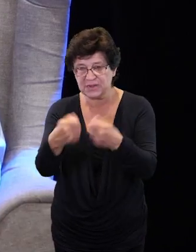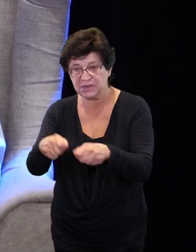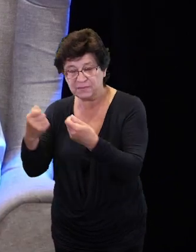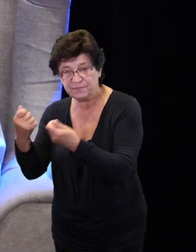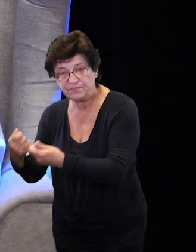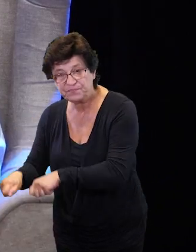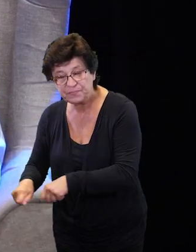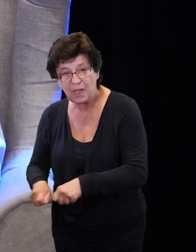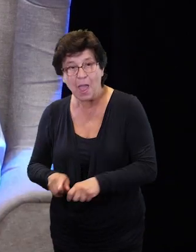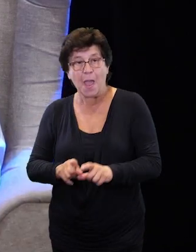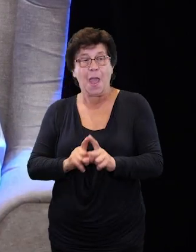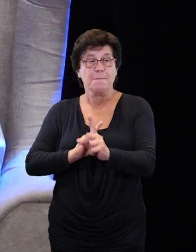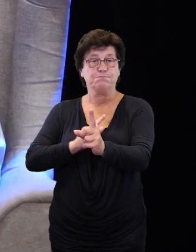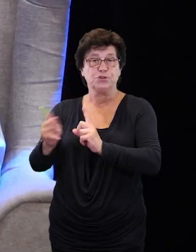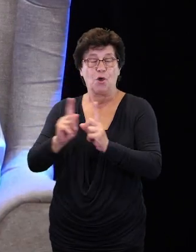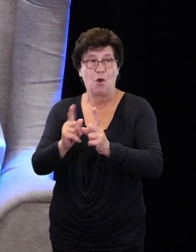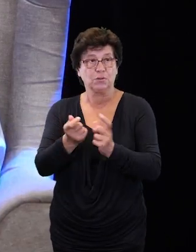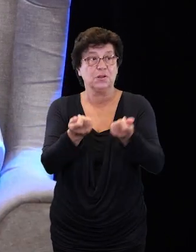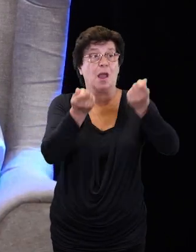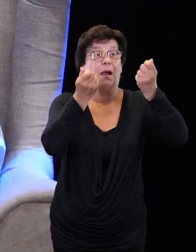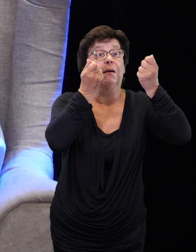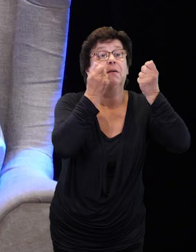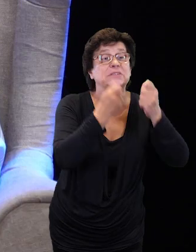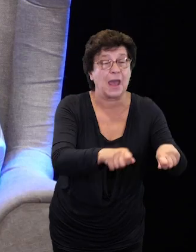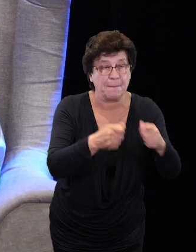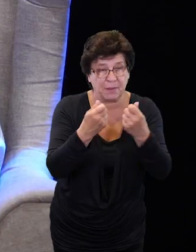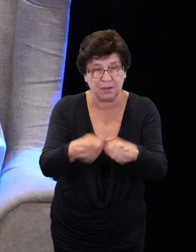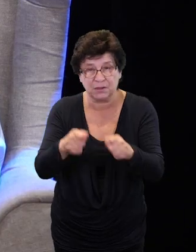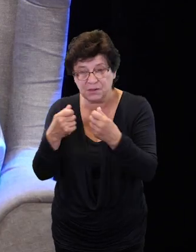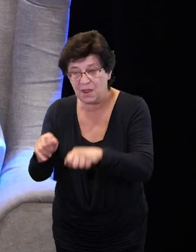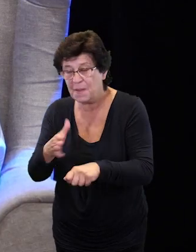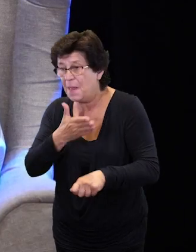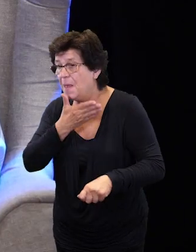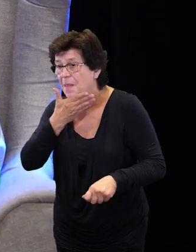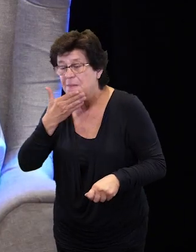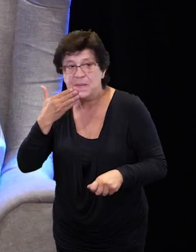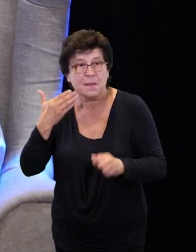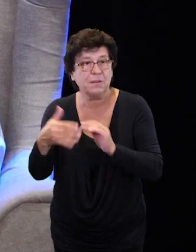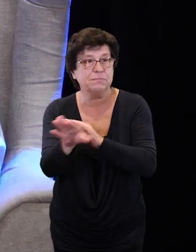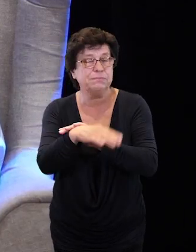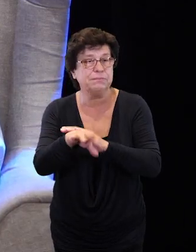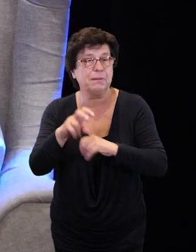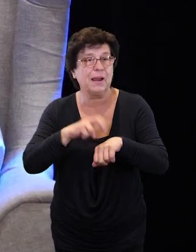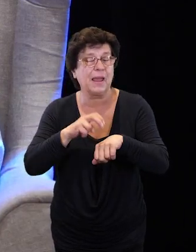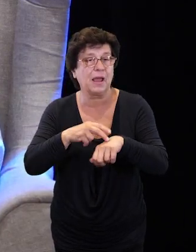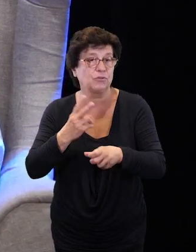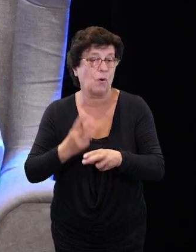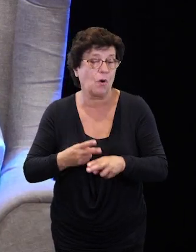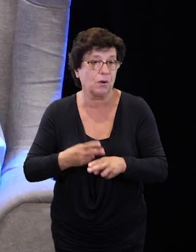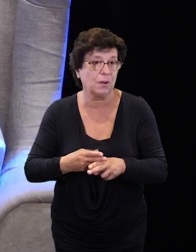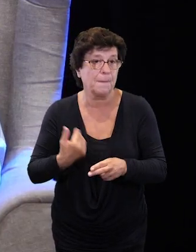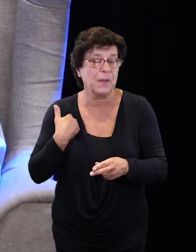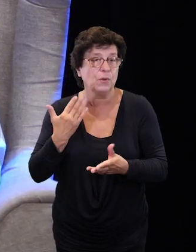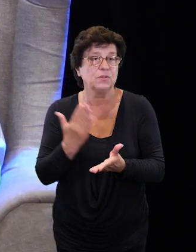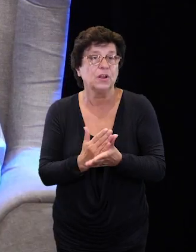przychodnie zaczęły się zamykać z powodu tego, że nie miał kto pracować, bo lekarze byli na kwarantannach, więc zostawał jeden lekarz w przychodni na teleporadach,